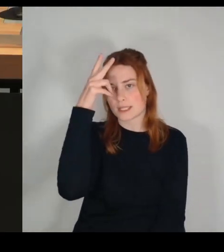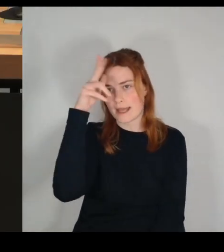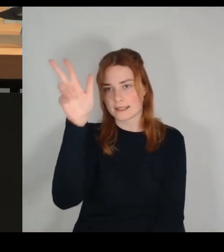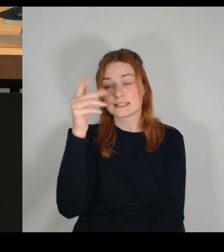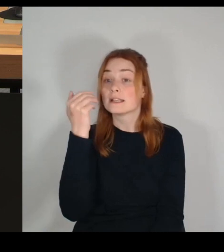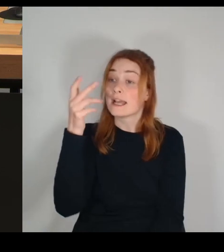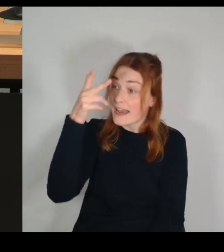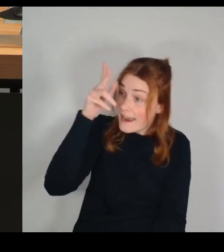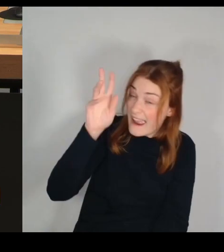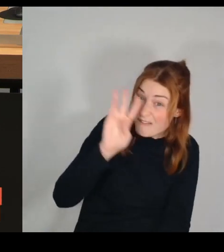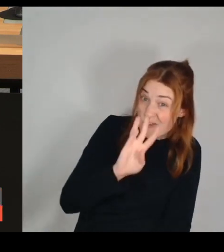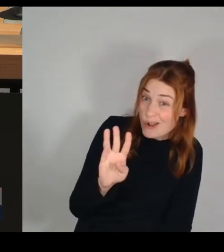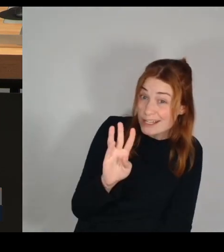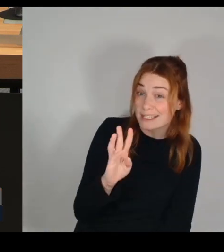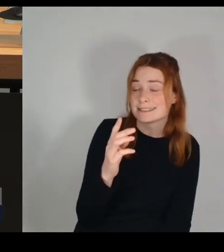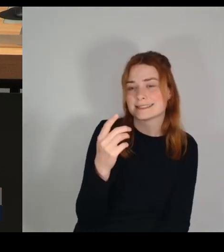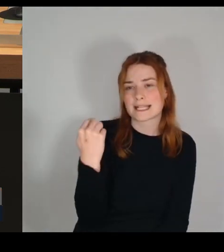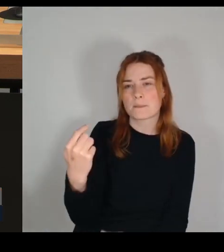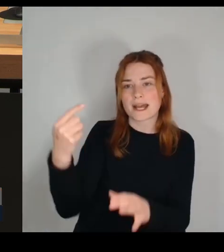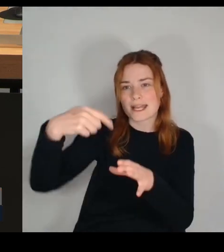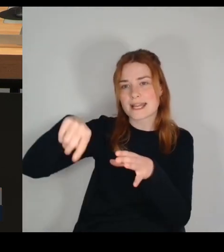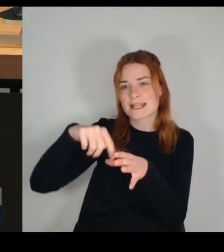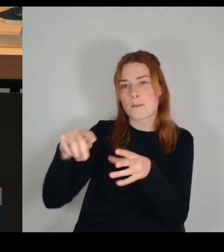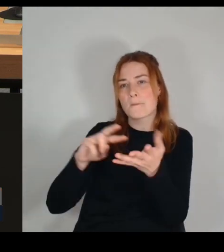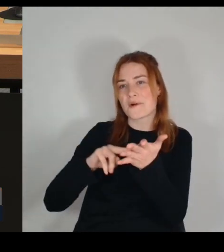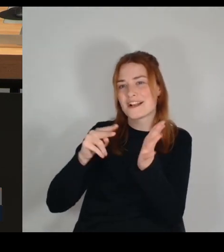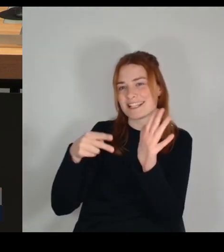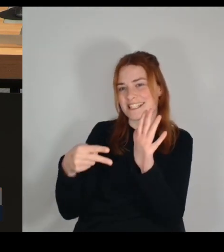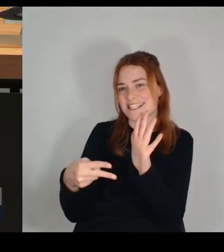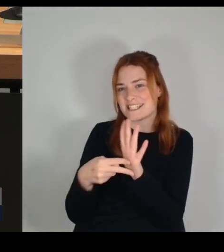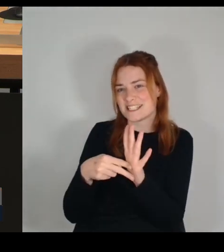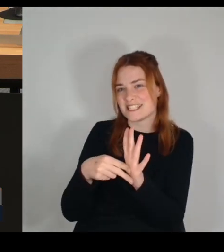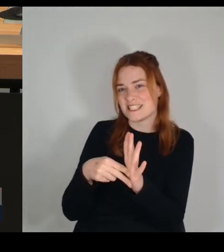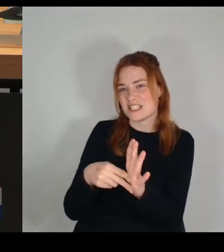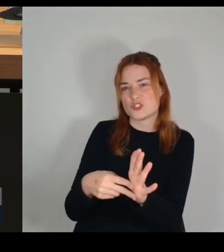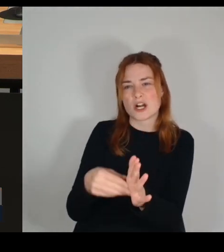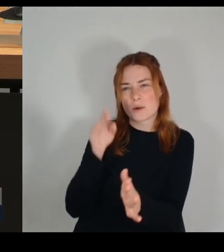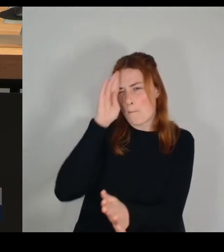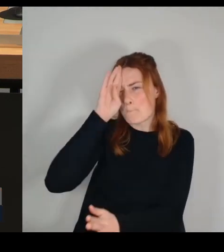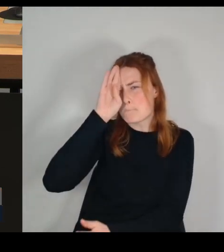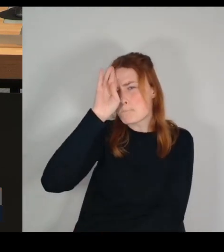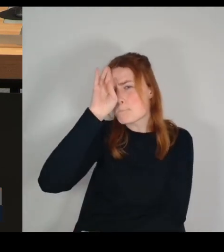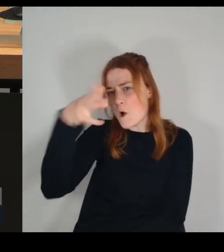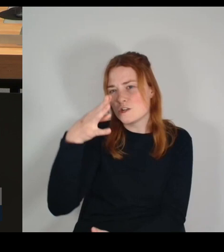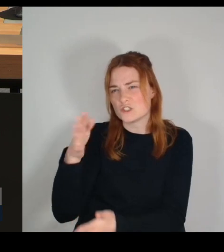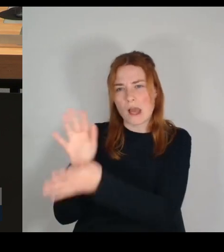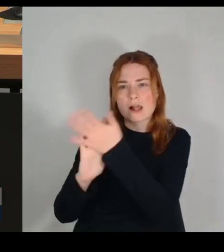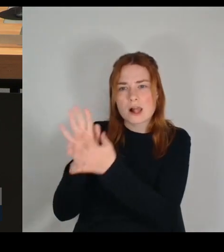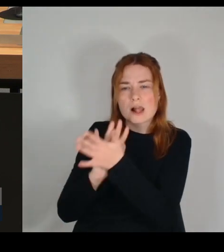Denn die AfD hat den nächsten Law and Order Klassiker aus der Mottenkiste geholt und fordert jetzt die Einführung